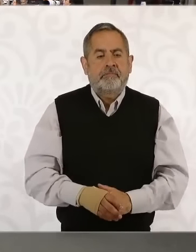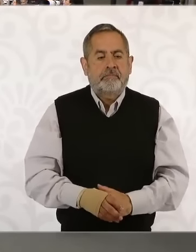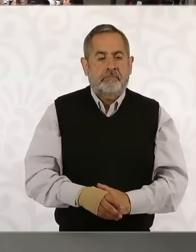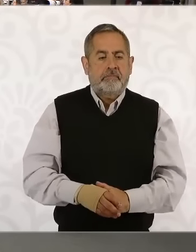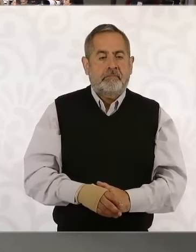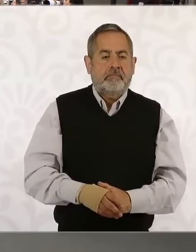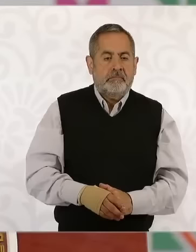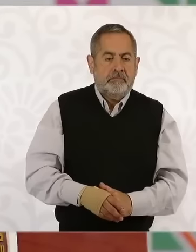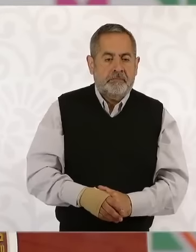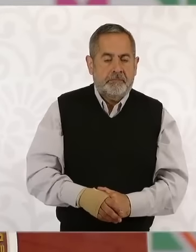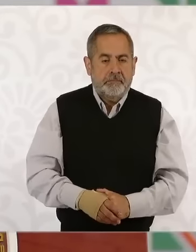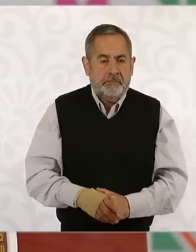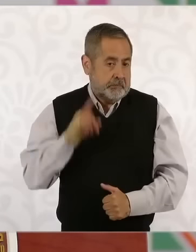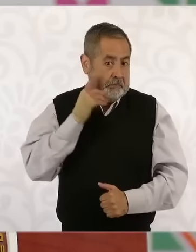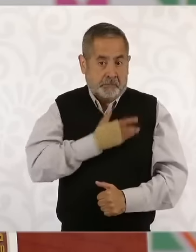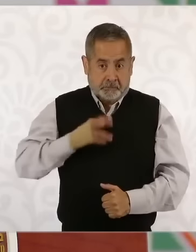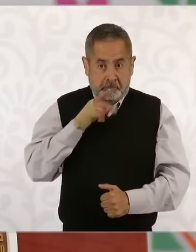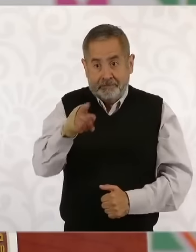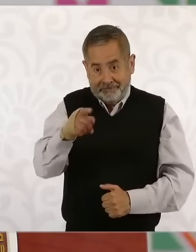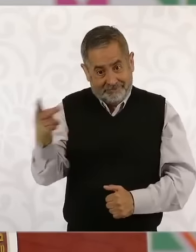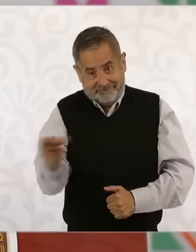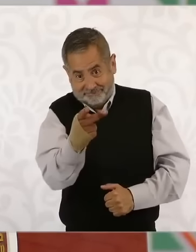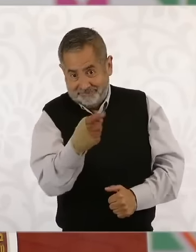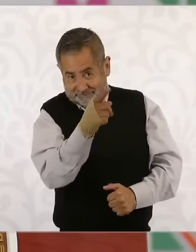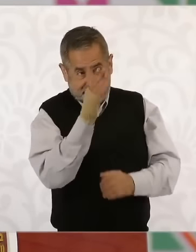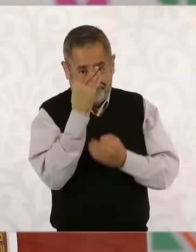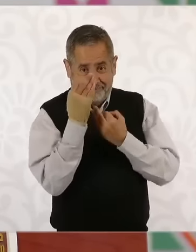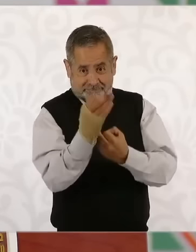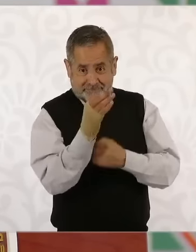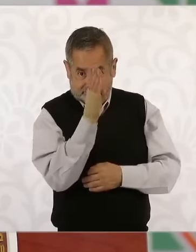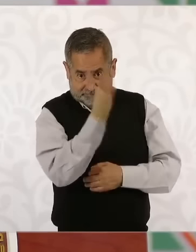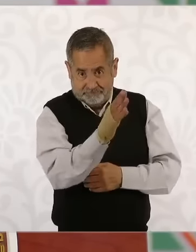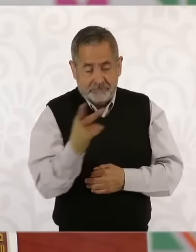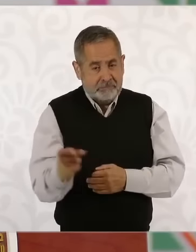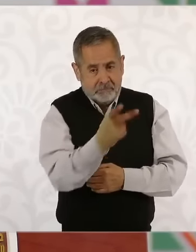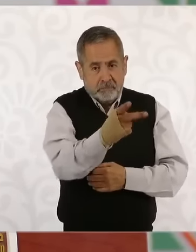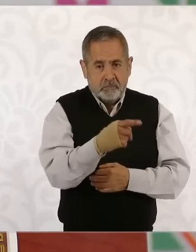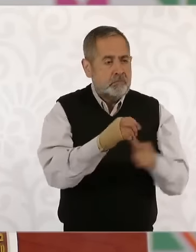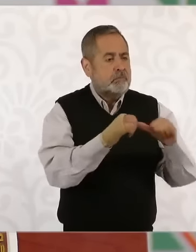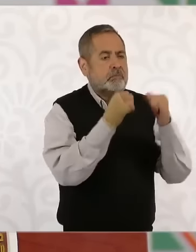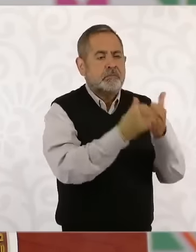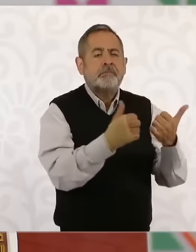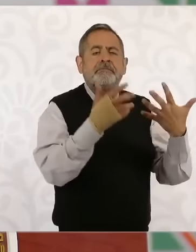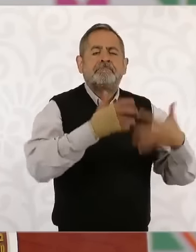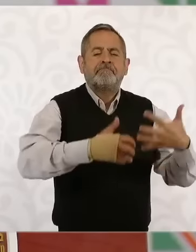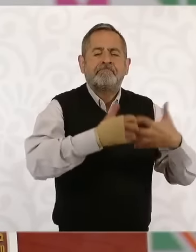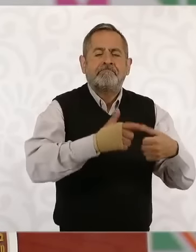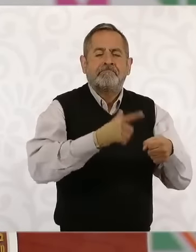Ahí lo pueden ustedes eh preguntar, va a ser con ellos, con la cámara de o la asociación. E es un